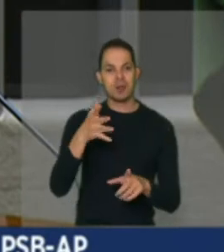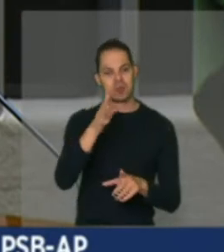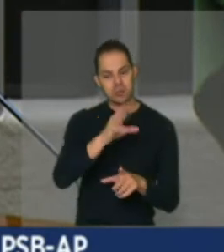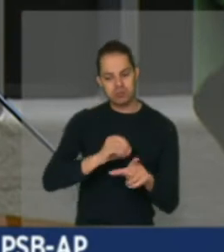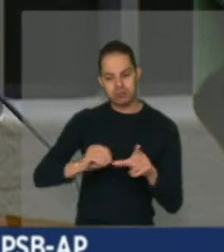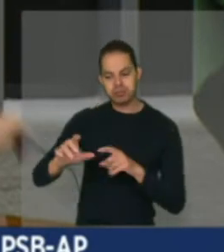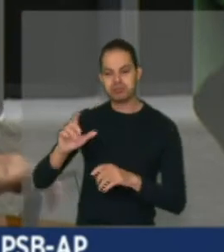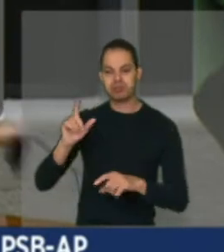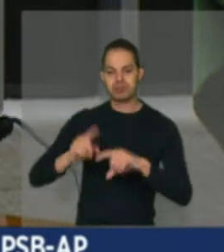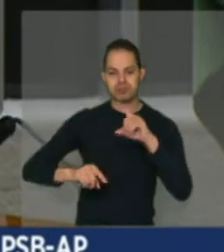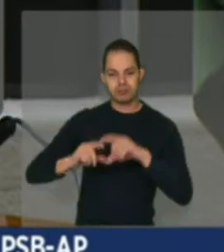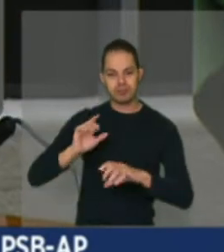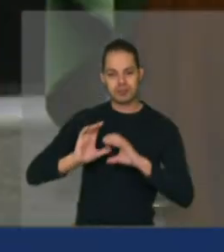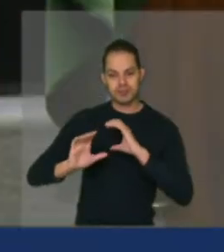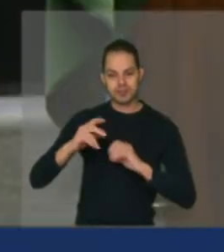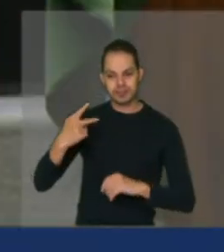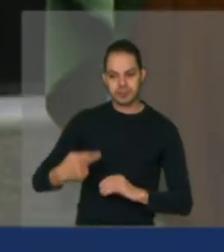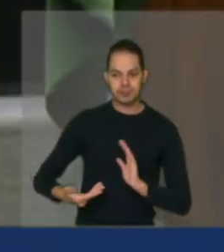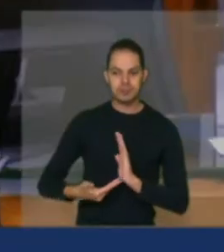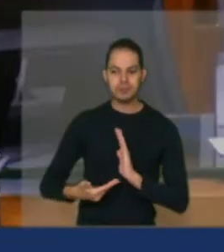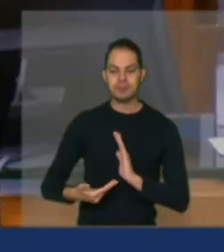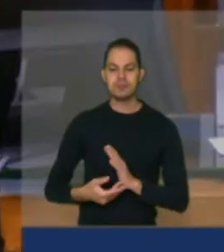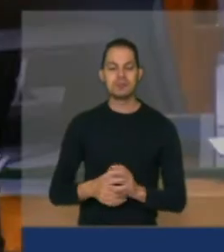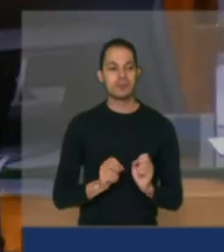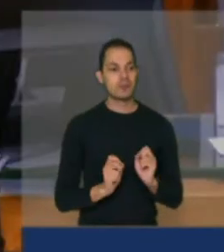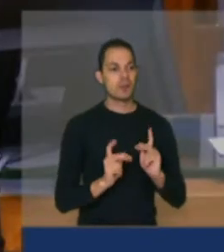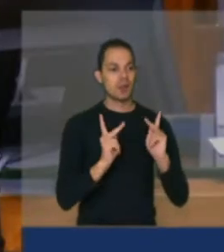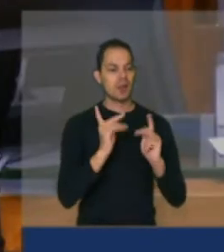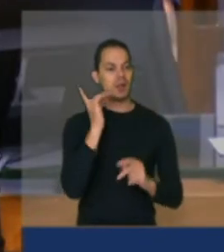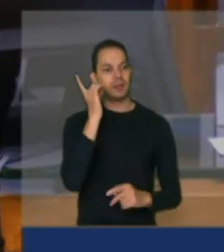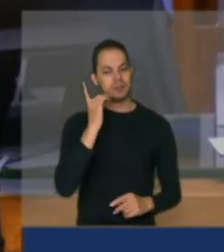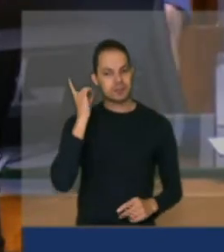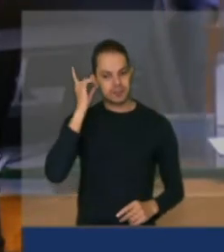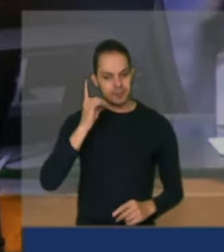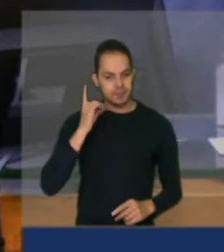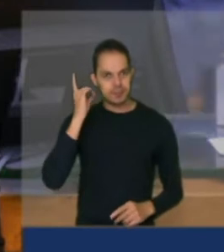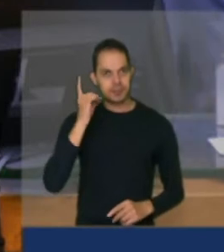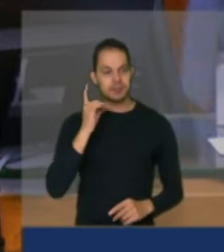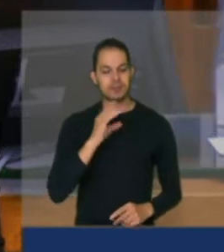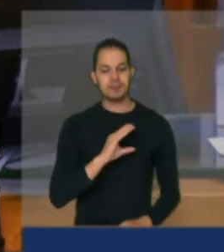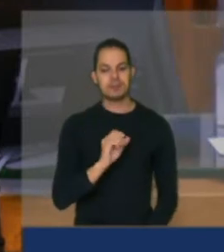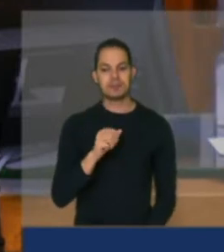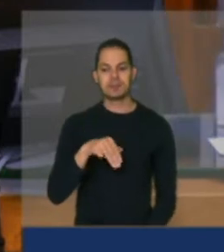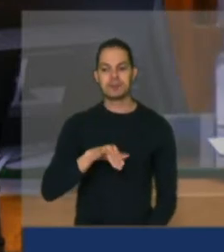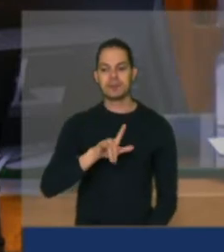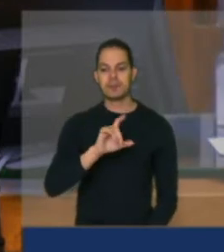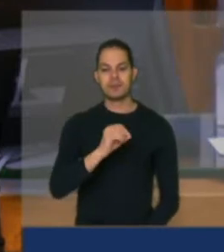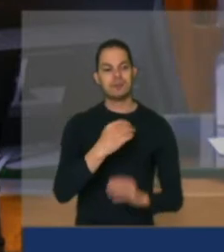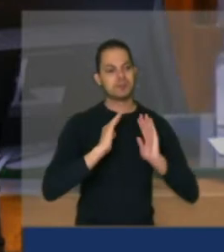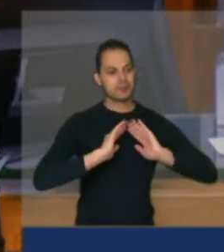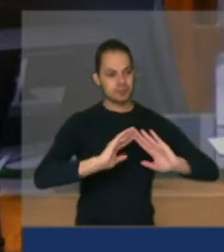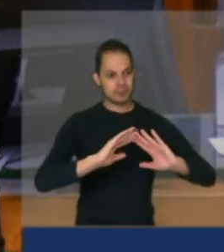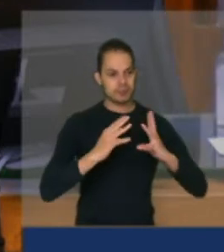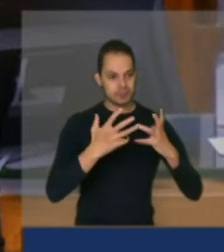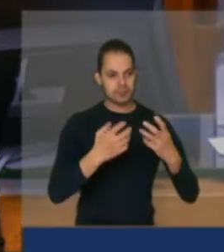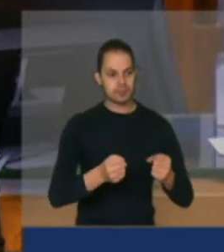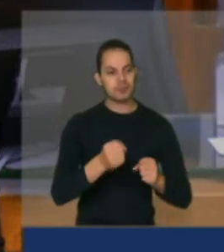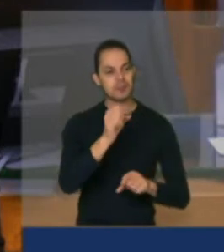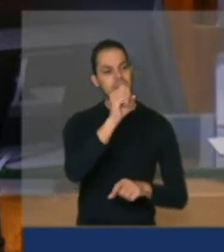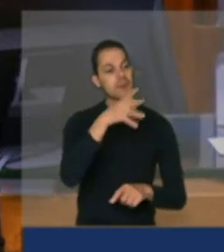PRESIDENTE... -- [PRESIDENTE]: OK, DEPUTADO, CAMILO CAPIBERIBE, ATENDENDO O PEDIDO DE V.EXA., SERÁ PUBLICADO EM TODOS OS ÓRGÃOS DE COMUNICAÇÃO DA CASA. -- [DEPUTADO]: